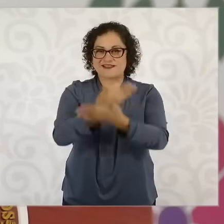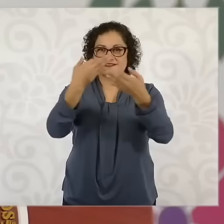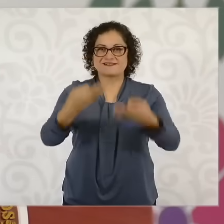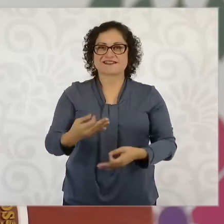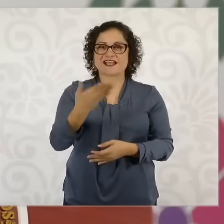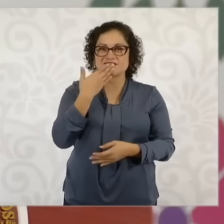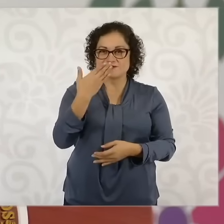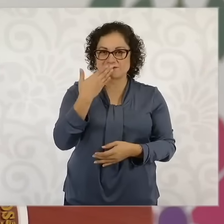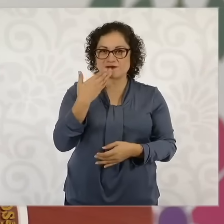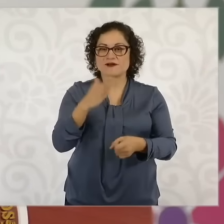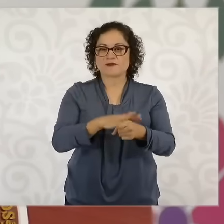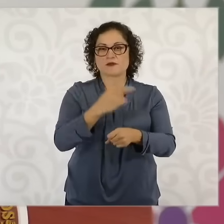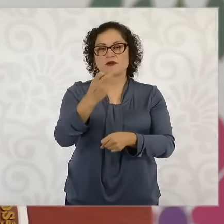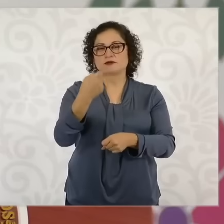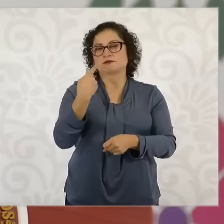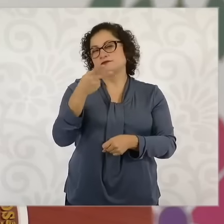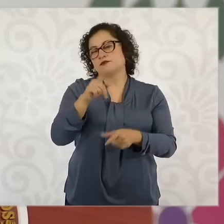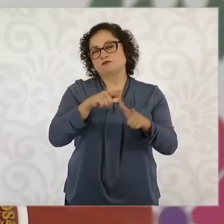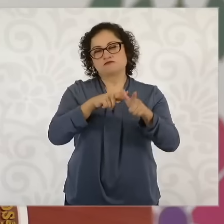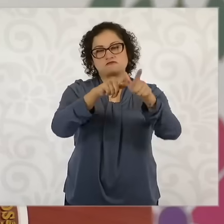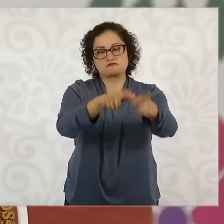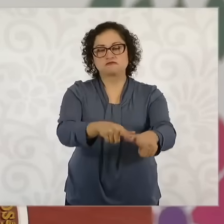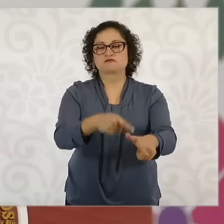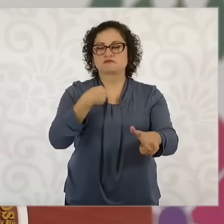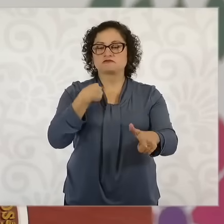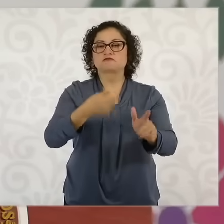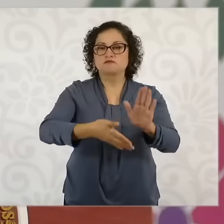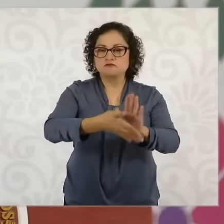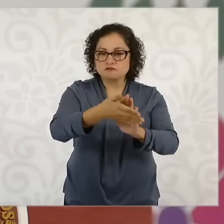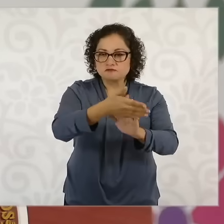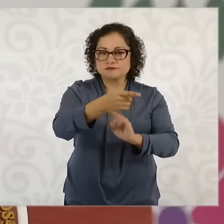estamos precisamente siguiendo todo un plan estratégico, nuestro plan de negocios. Eh,